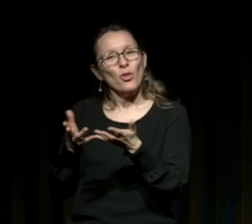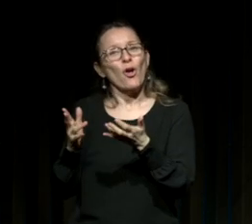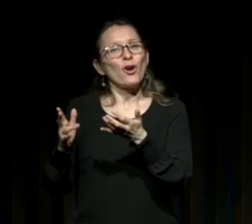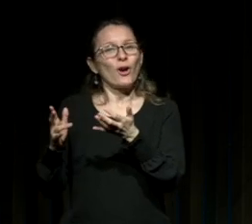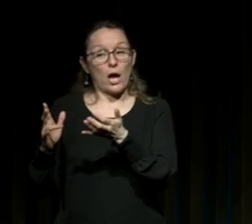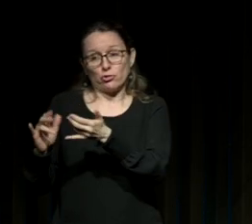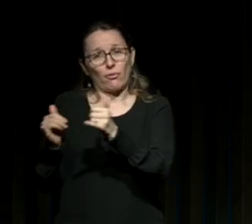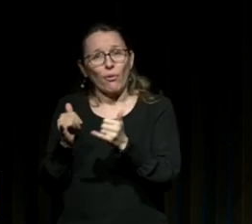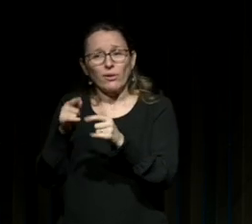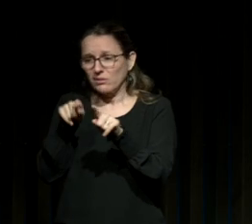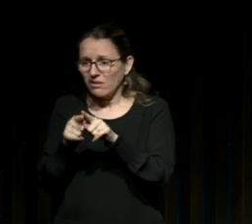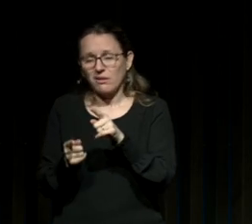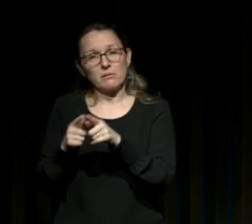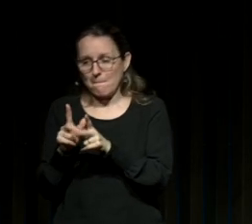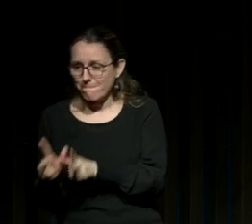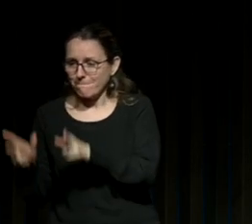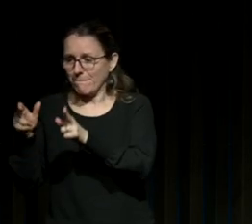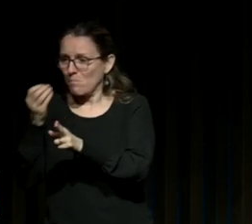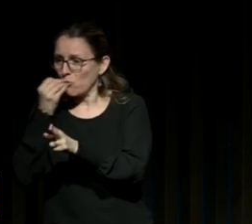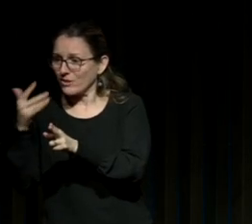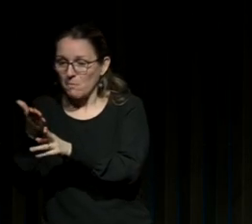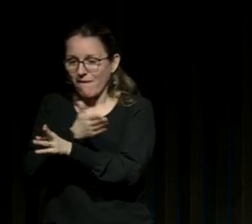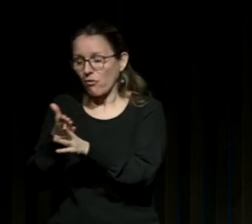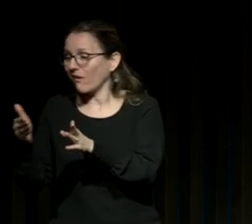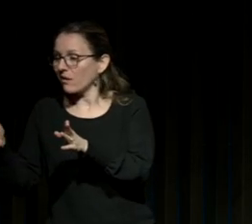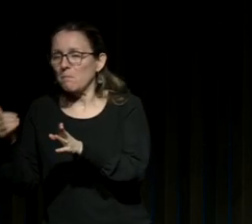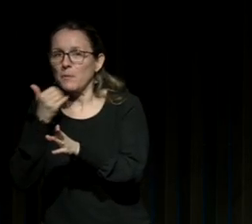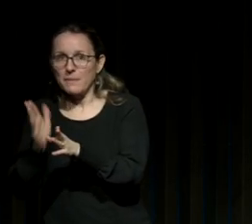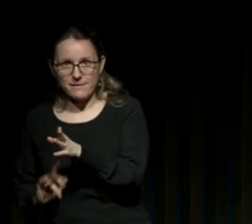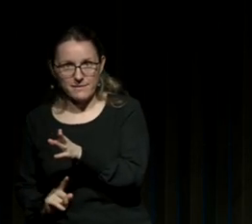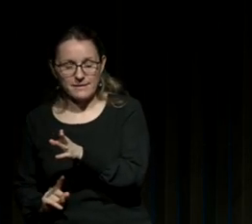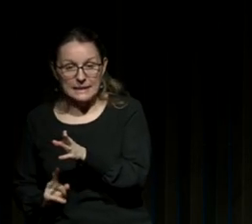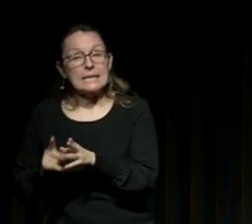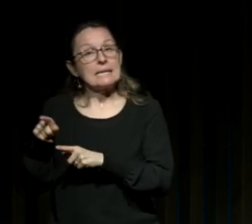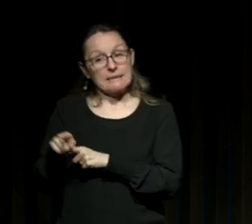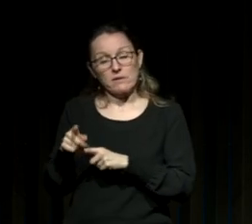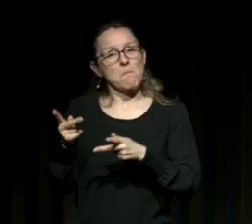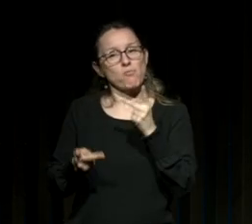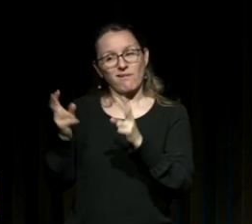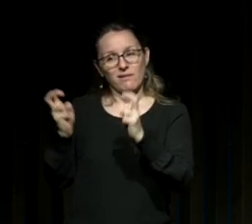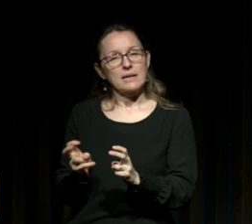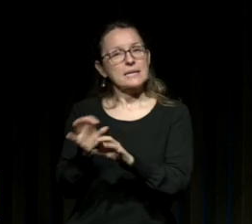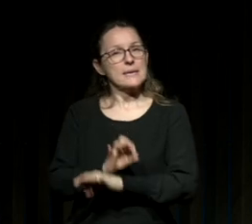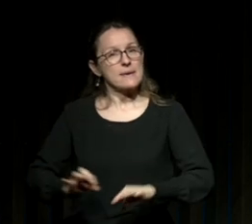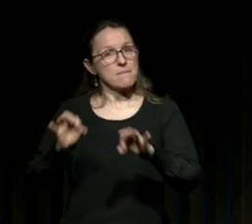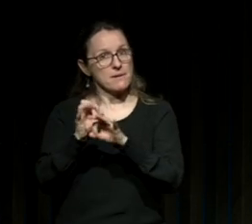même au contraire je m'excuse et anglais la perte de masse maigre la perte de masse musculaire elle